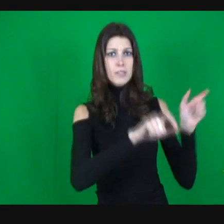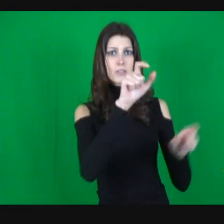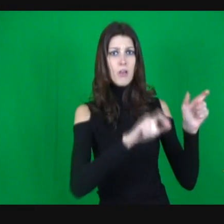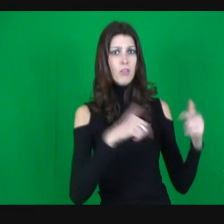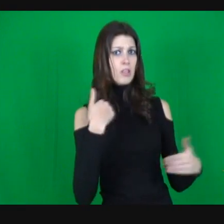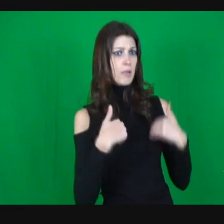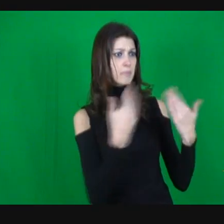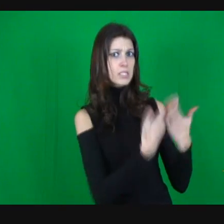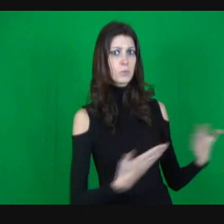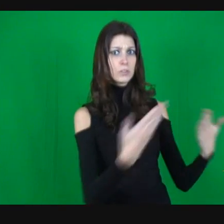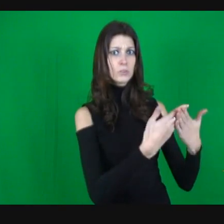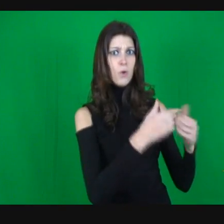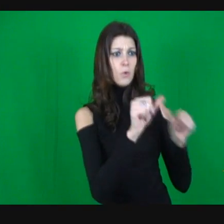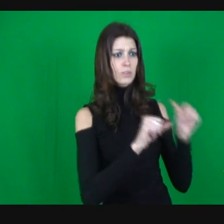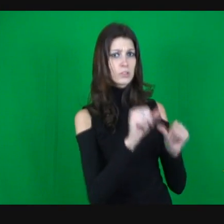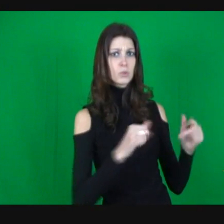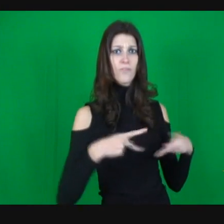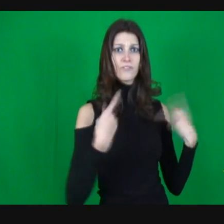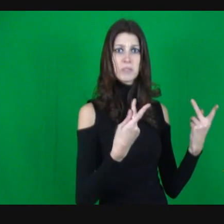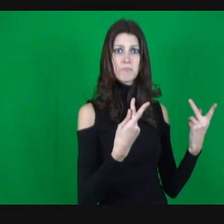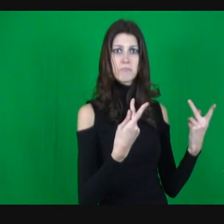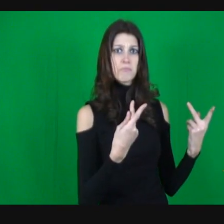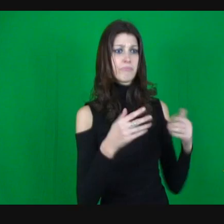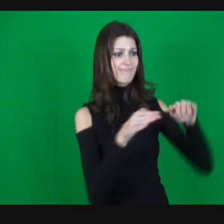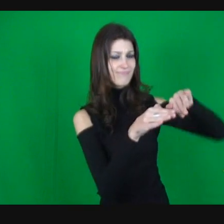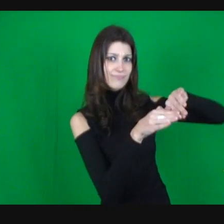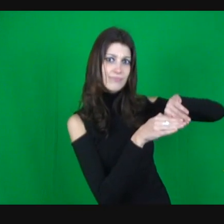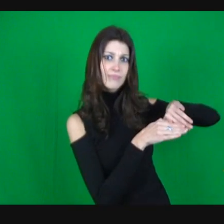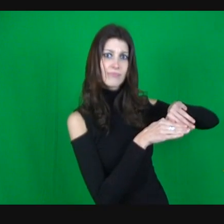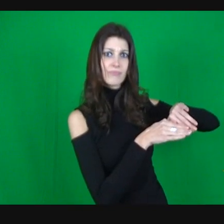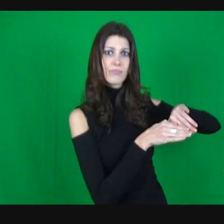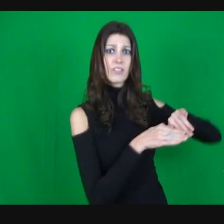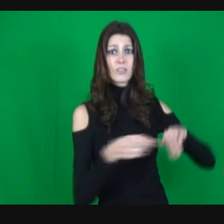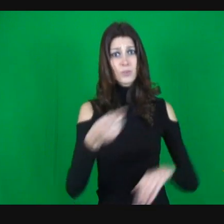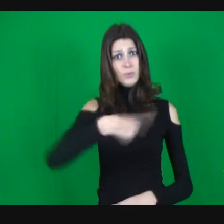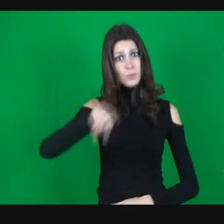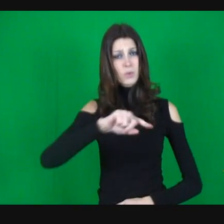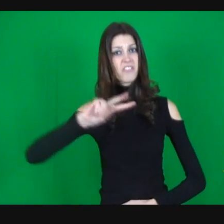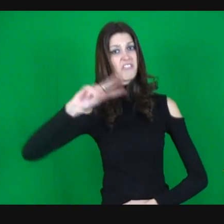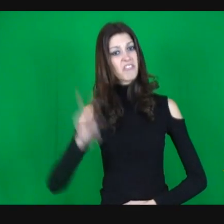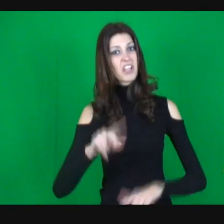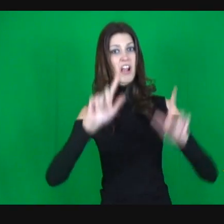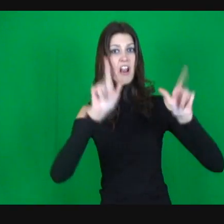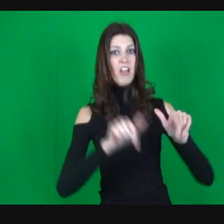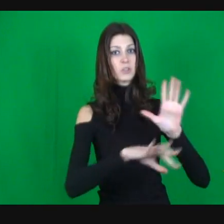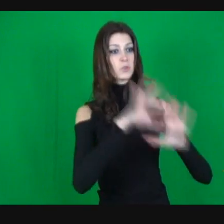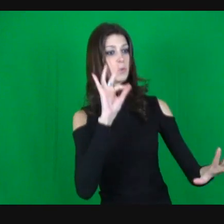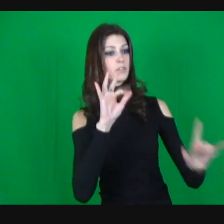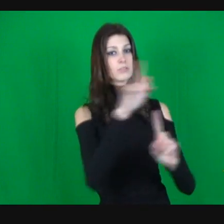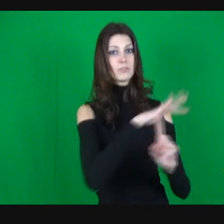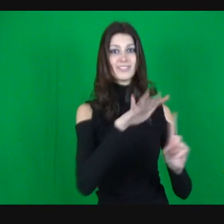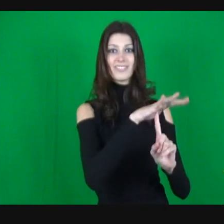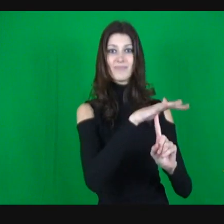et des conditions de vie des personnes handicapées, c’est un véritable choix de société qui est devant nous.